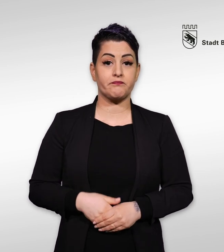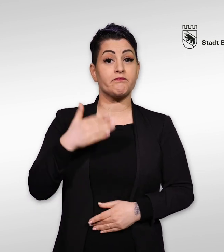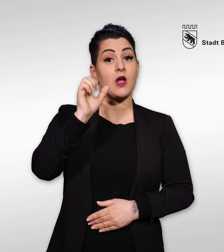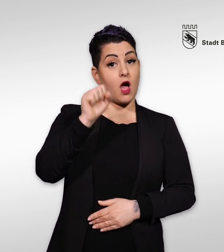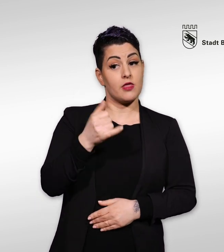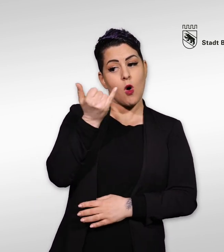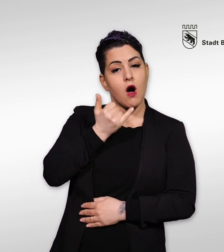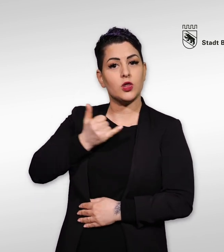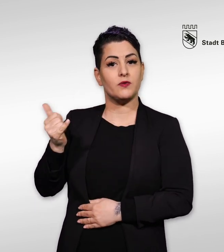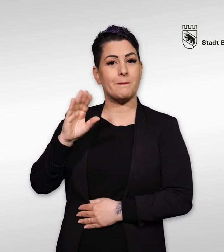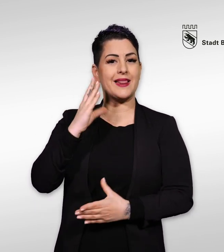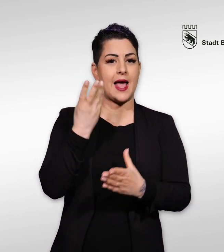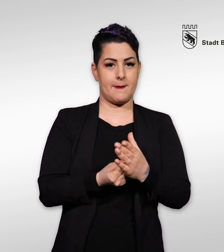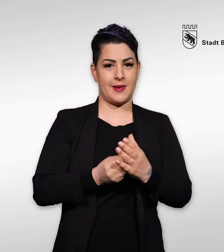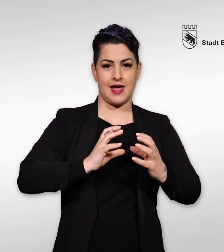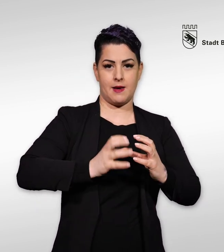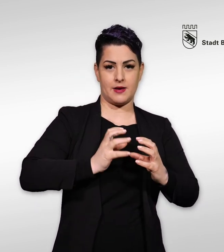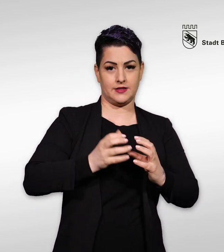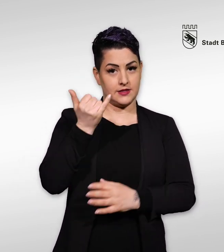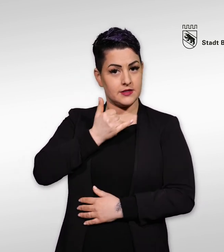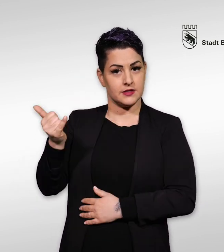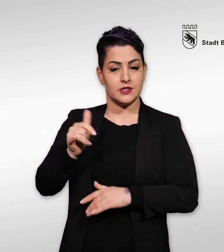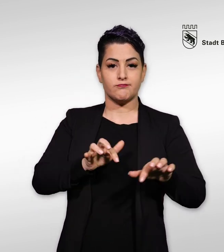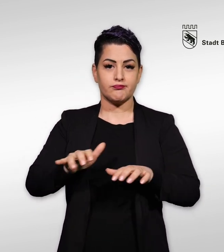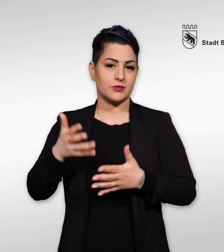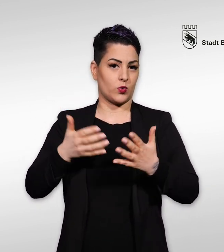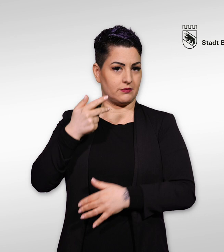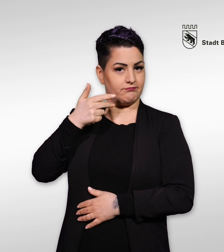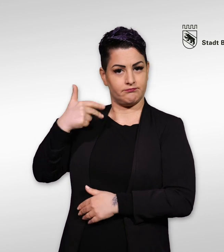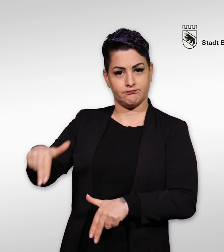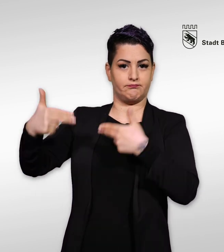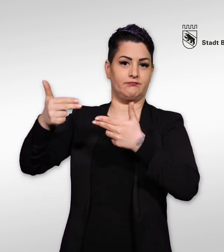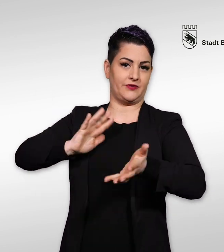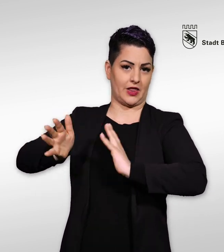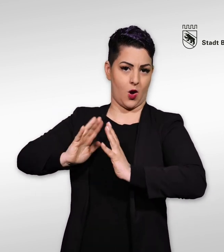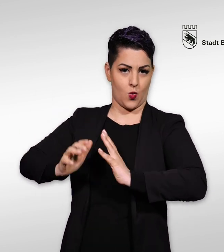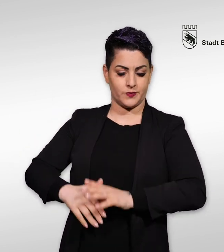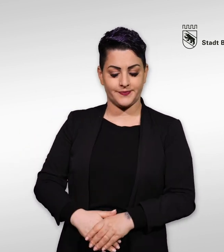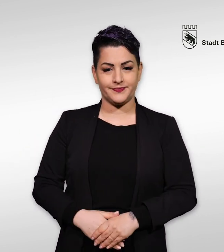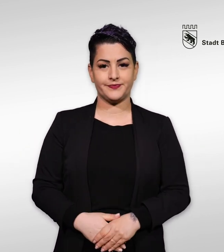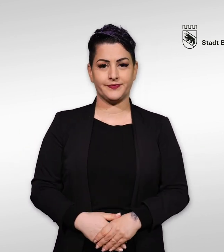Sie können diese Nummer über das App «myMMX» erreichen.